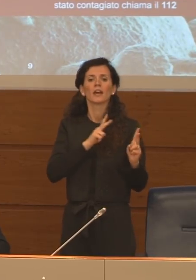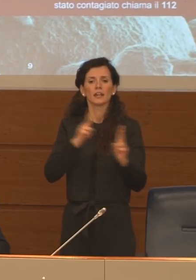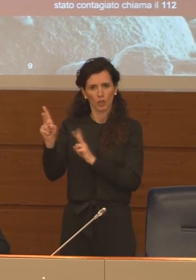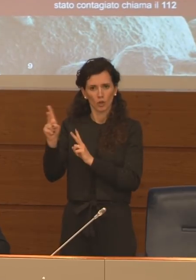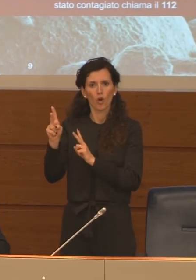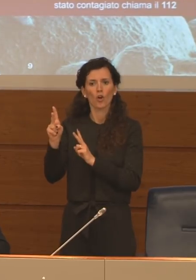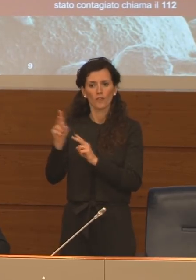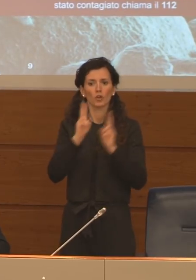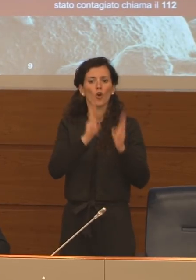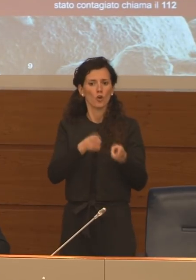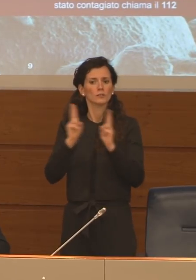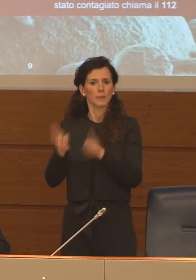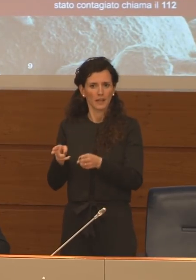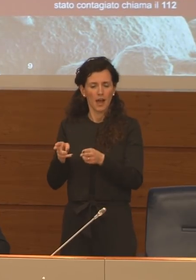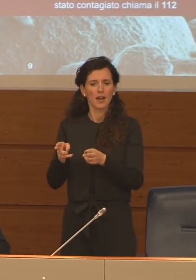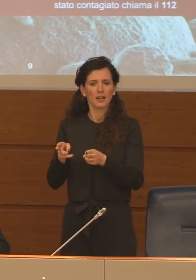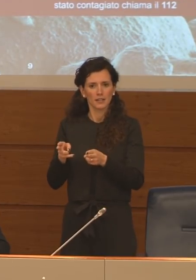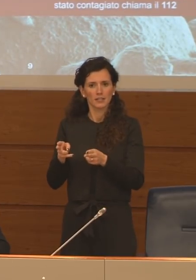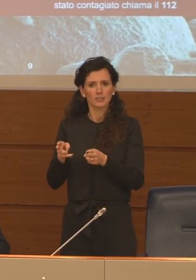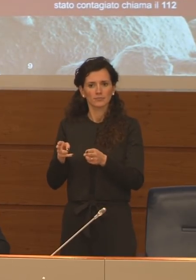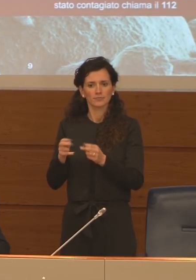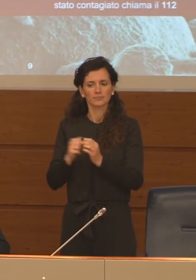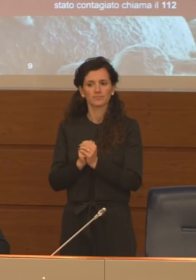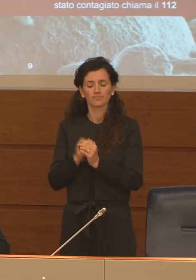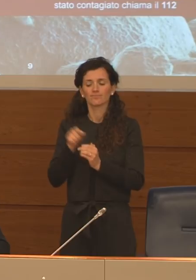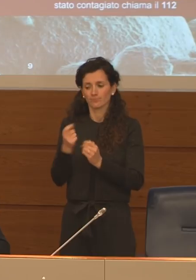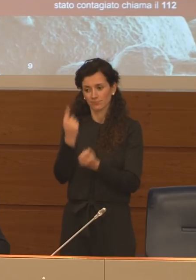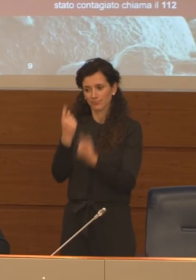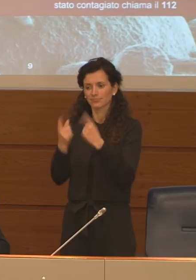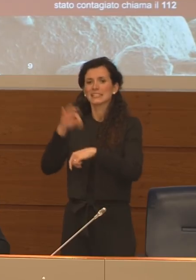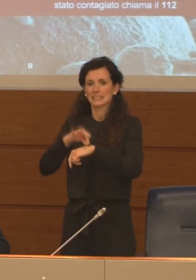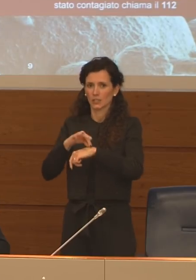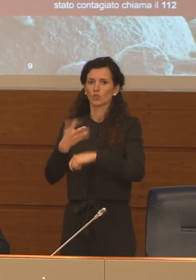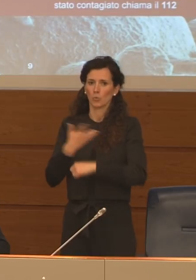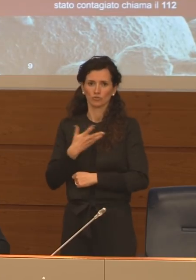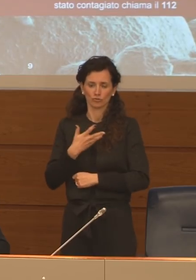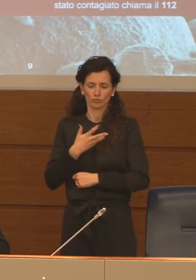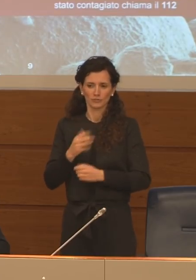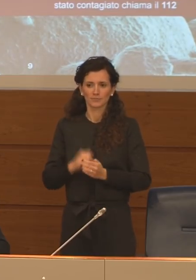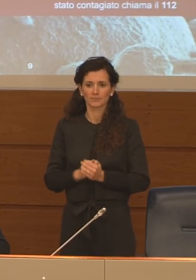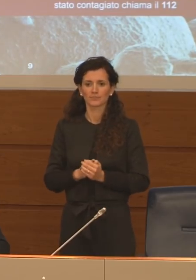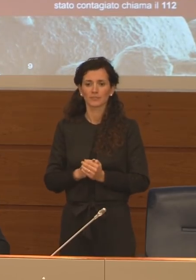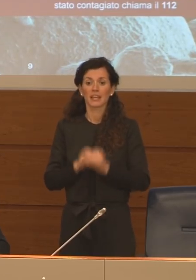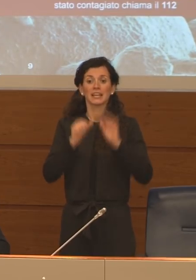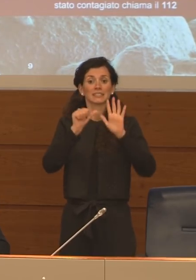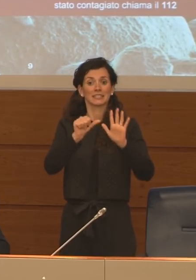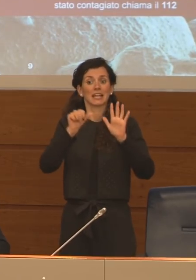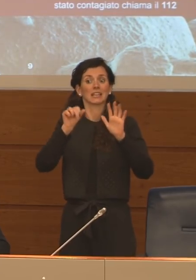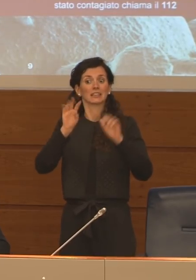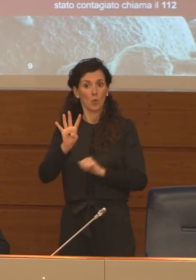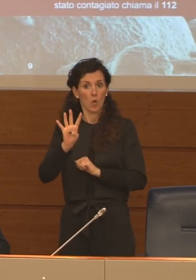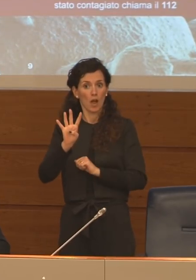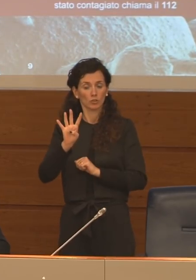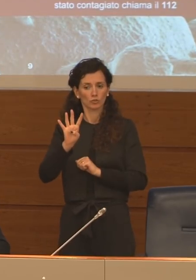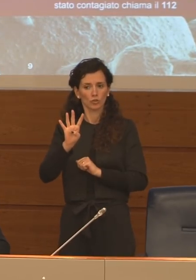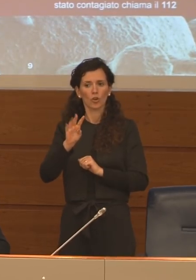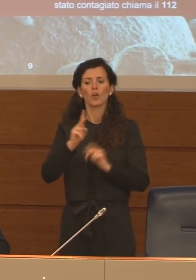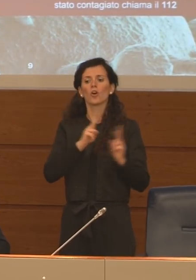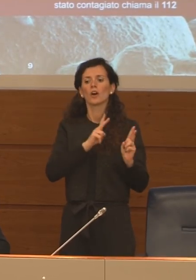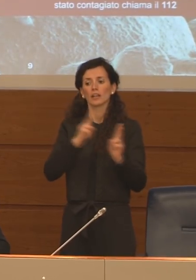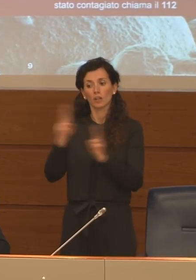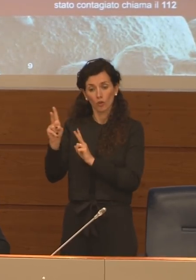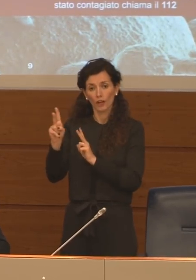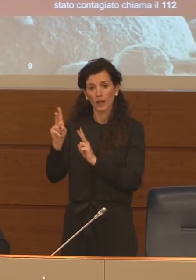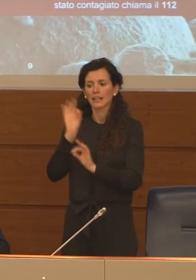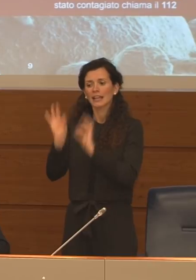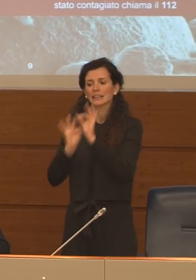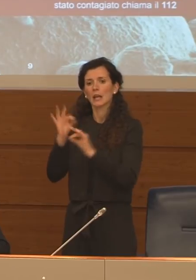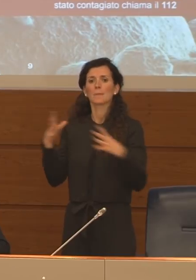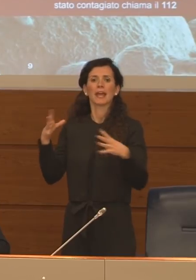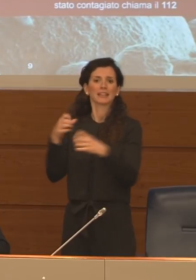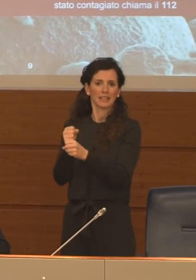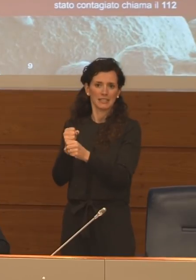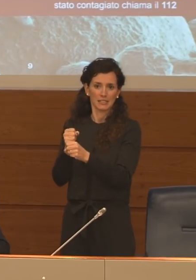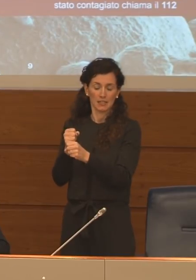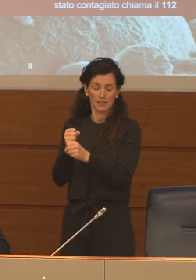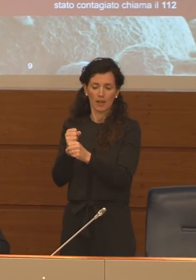negli ospedali con sintomi e 64 i ricoverati in terapia intensiva.